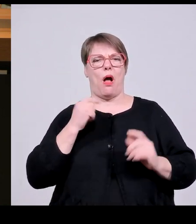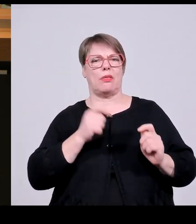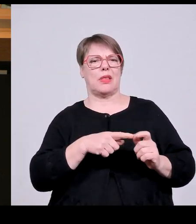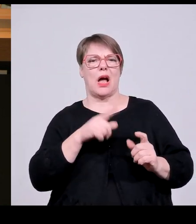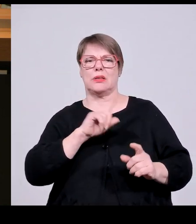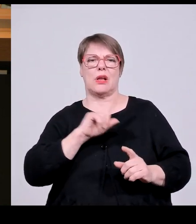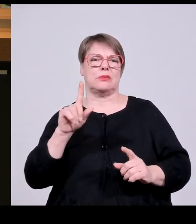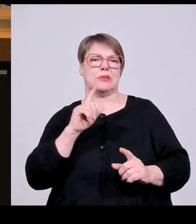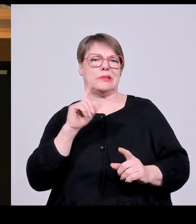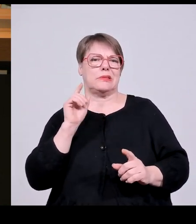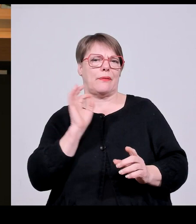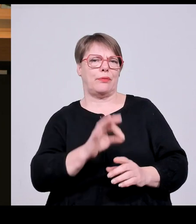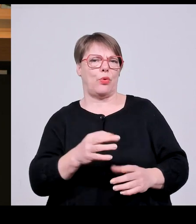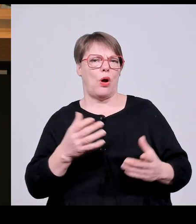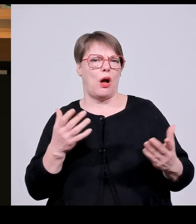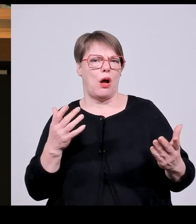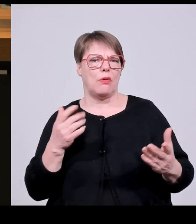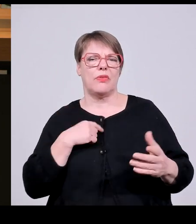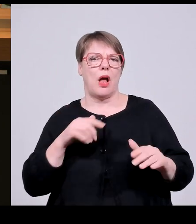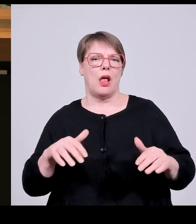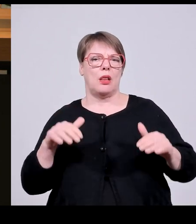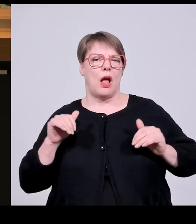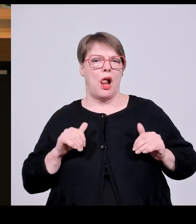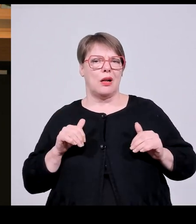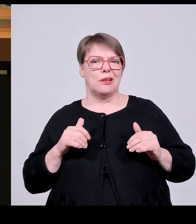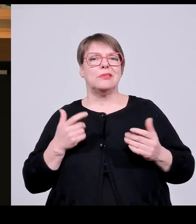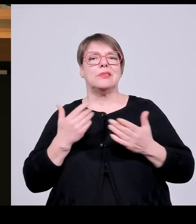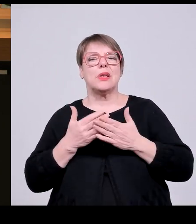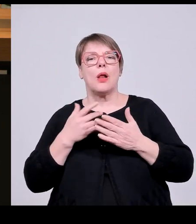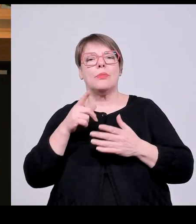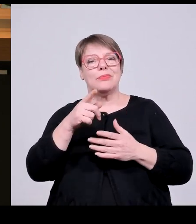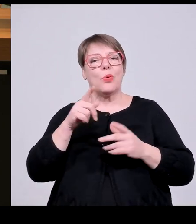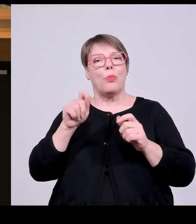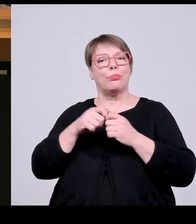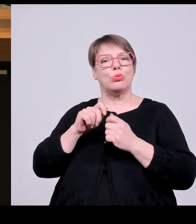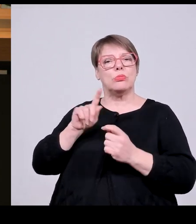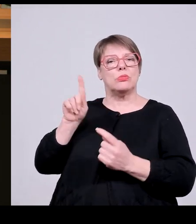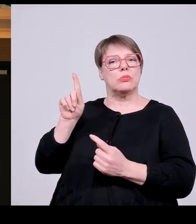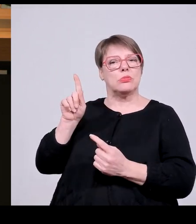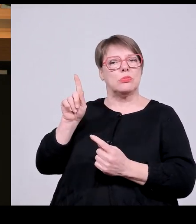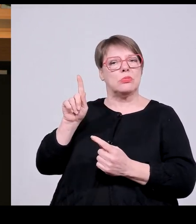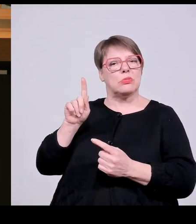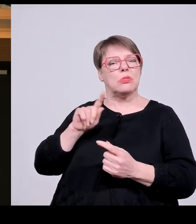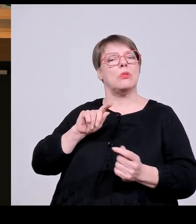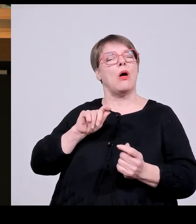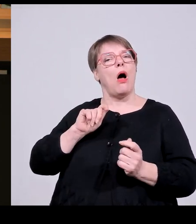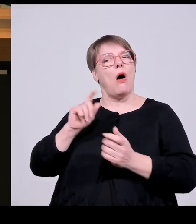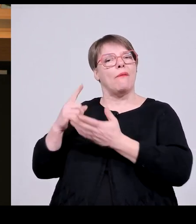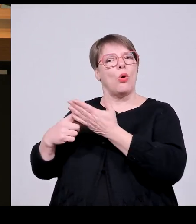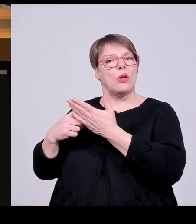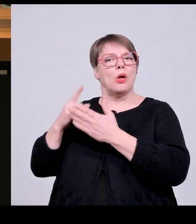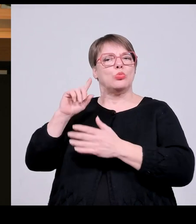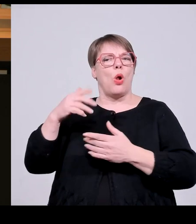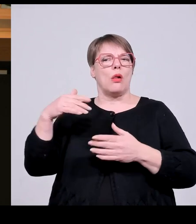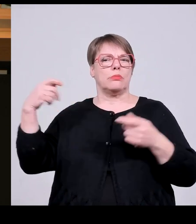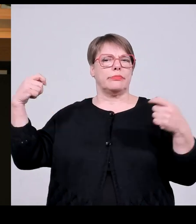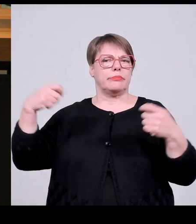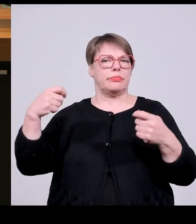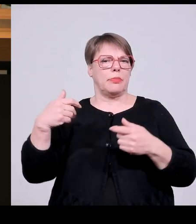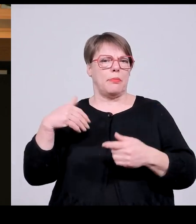und damit die größte Preissenkung für Solaranlagen realisiert.